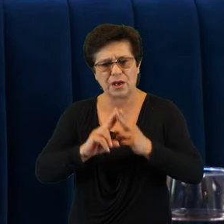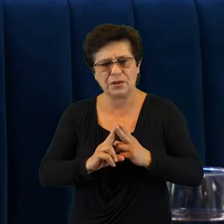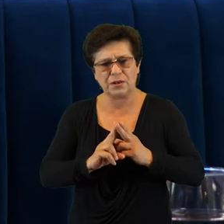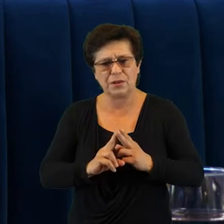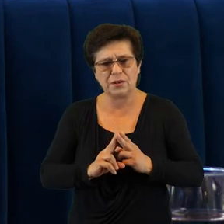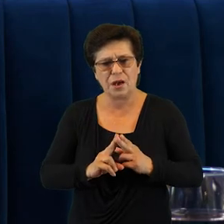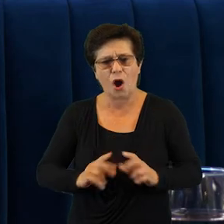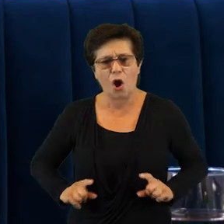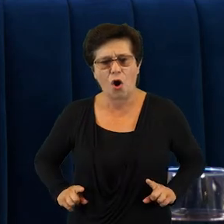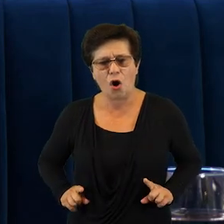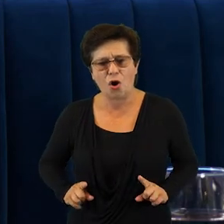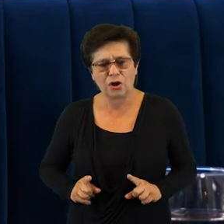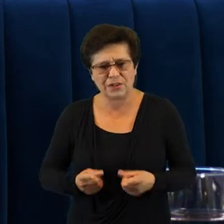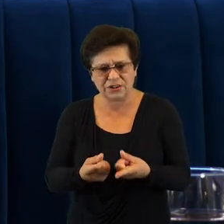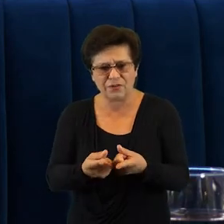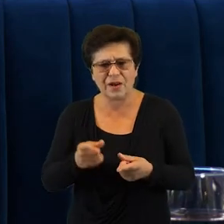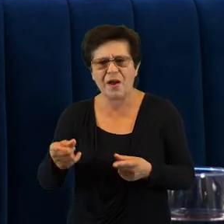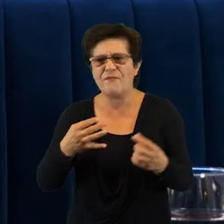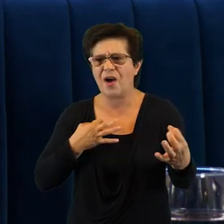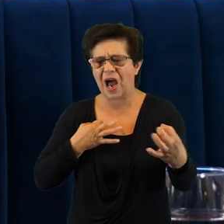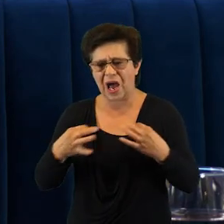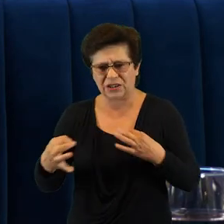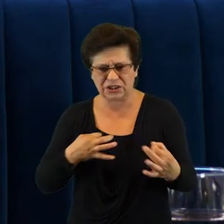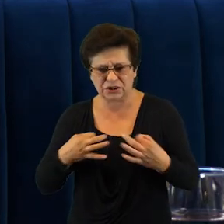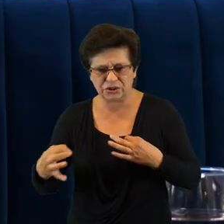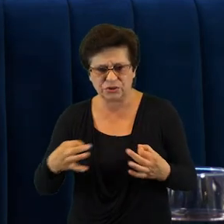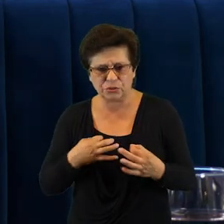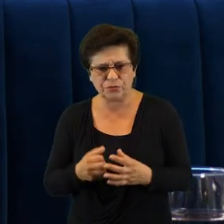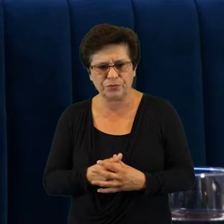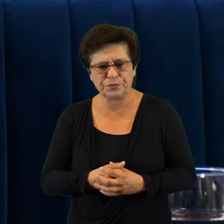organizowane przez Gildię Artystów z Esslingen imienia Andreasa Gryphiusa,